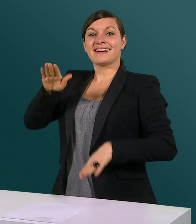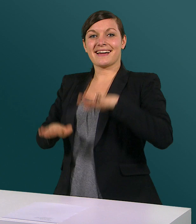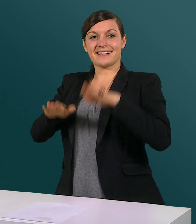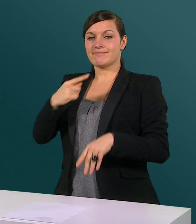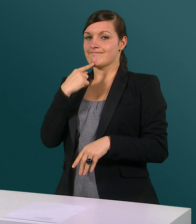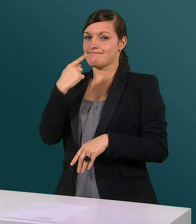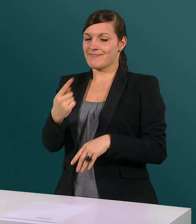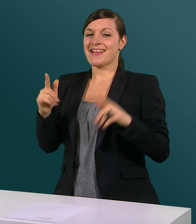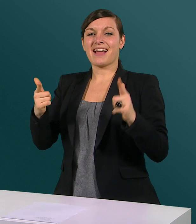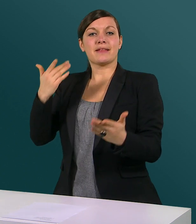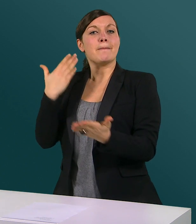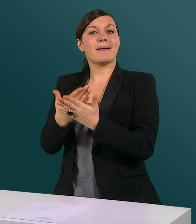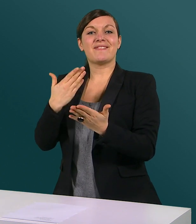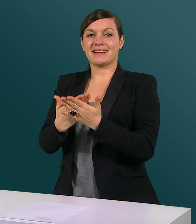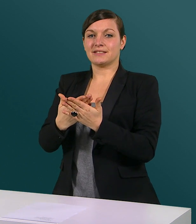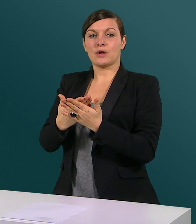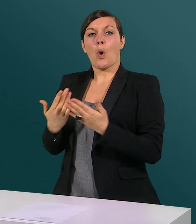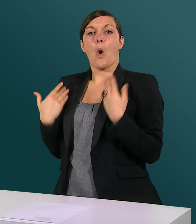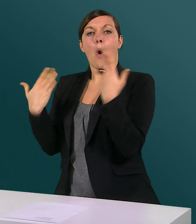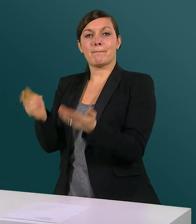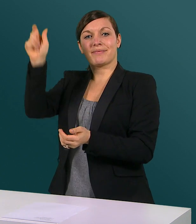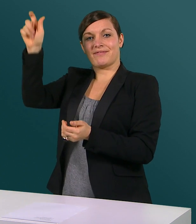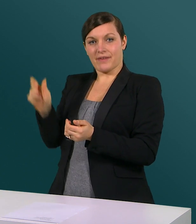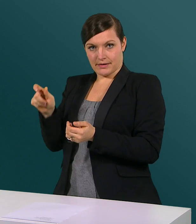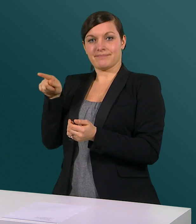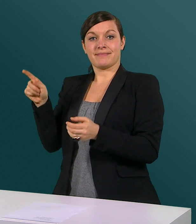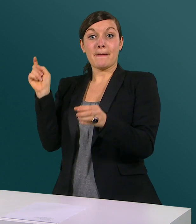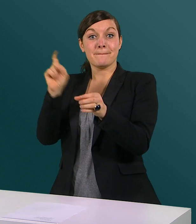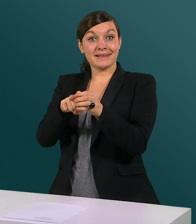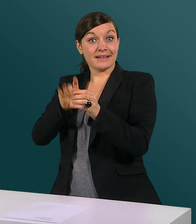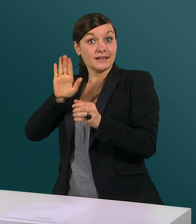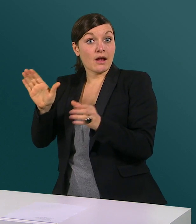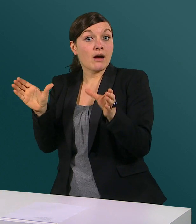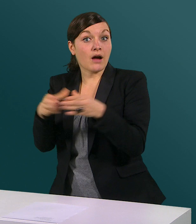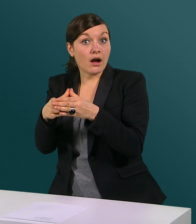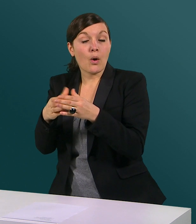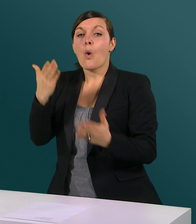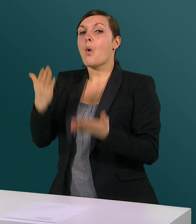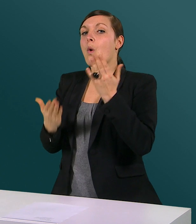Das Gericht sagt es gibt keine Beweise, dass das Opfer Mitglied einer Gang sei,